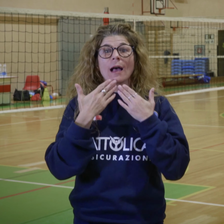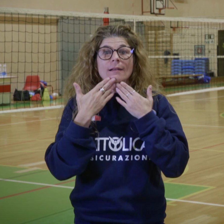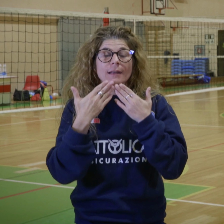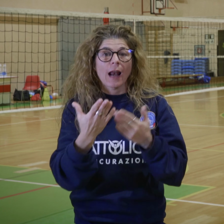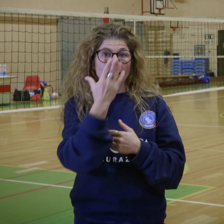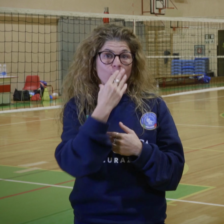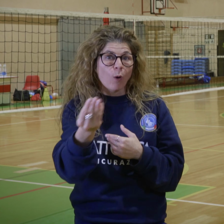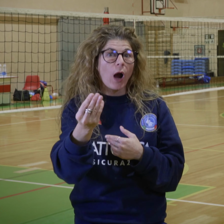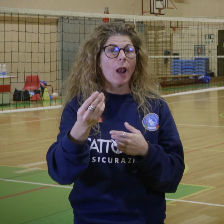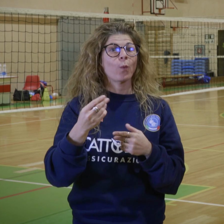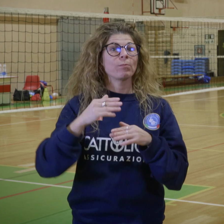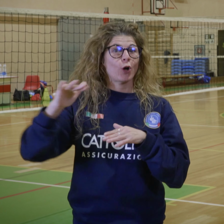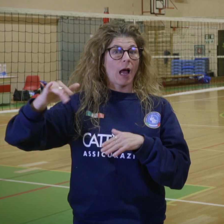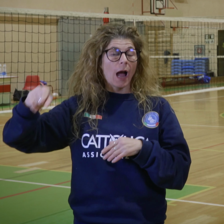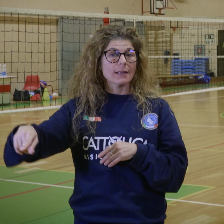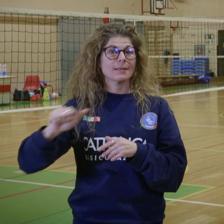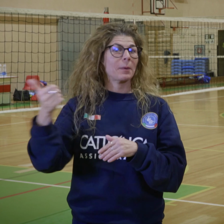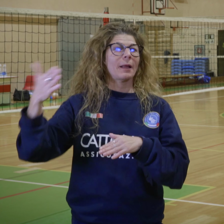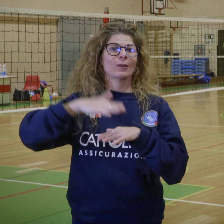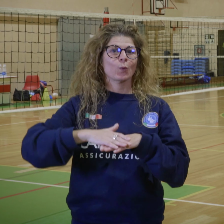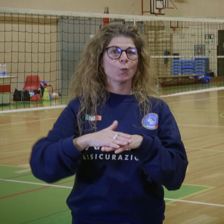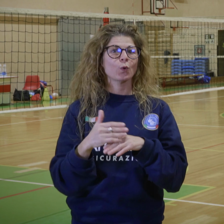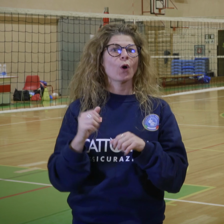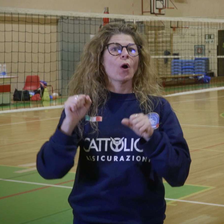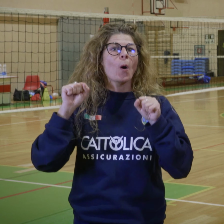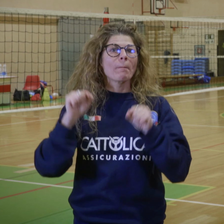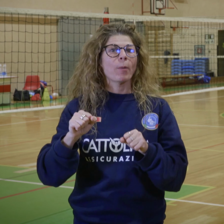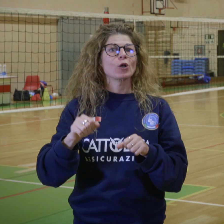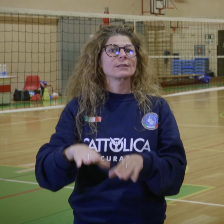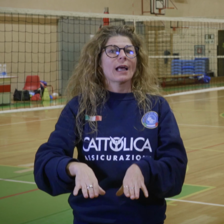prima di tutto che possa essere questo l'inizio di un bel percorso per